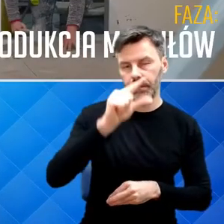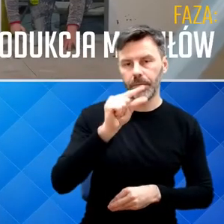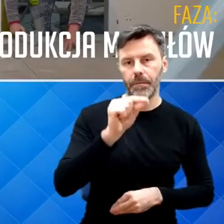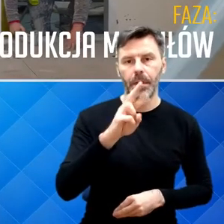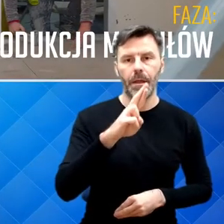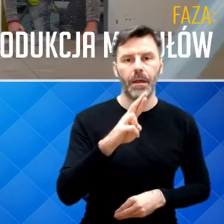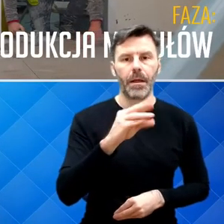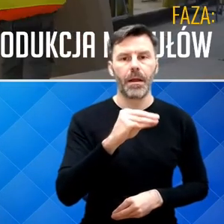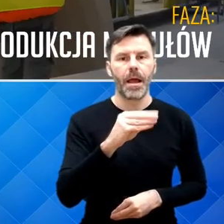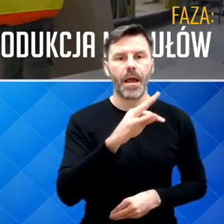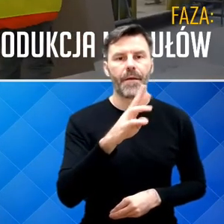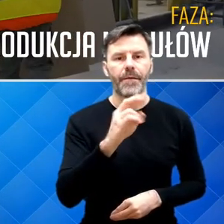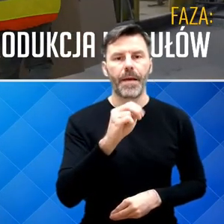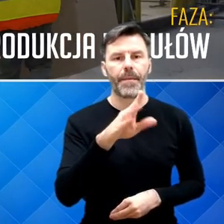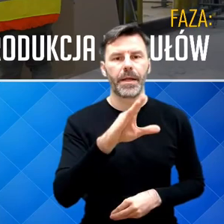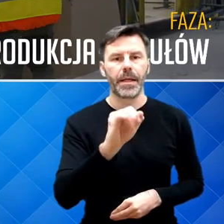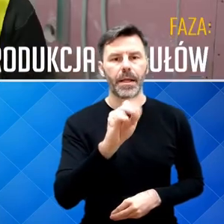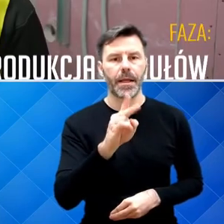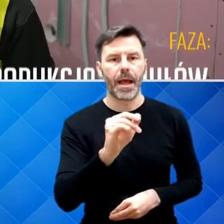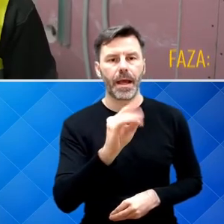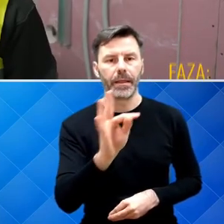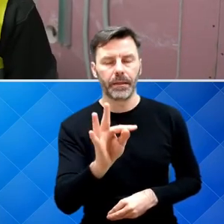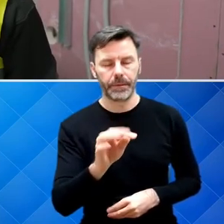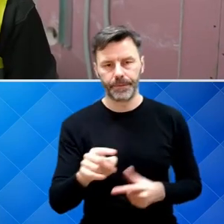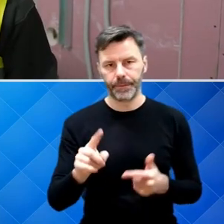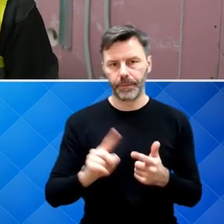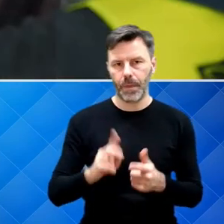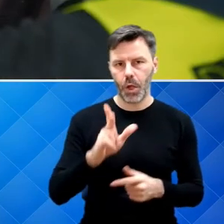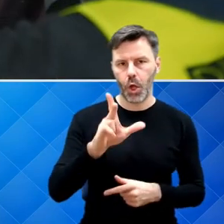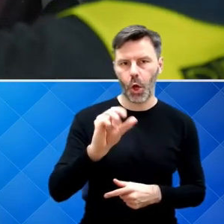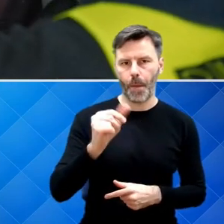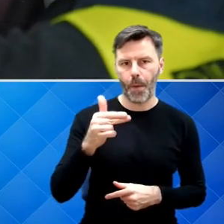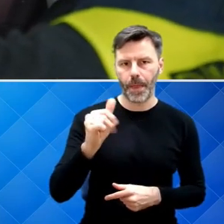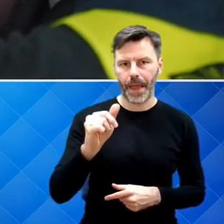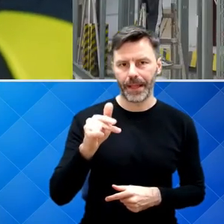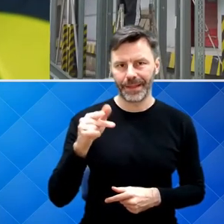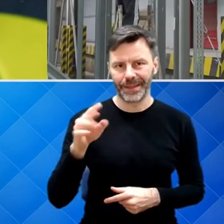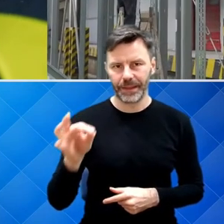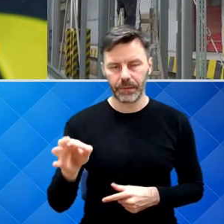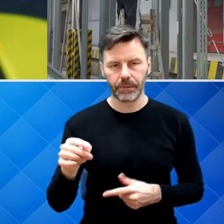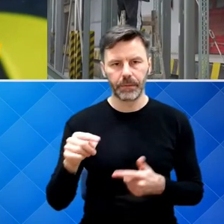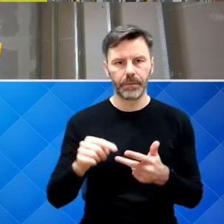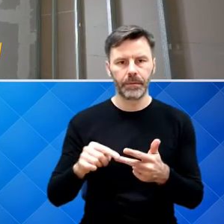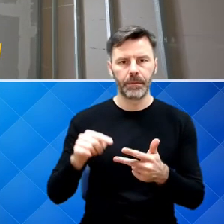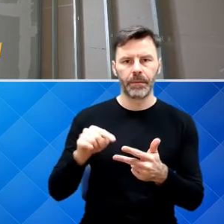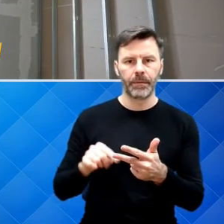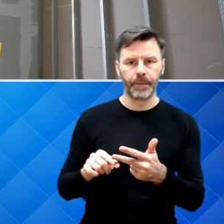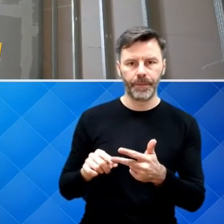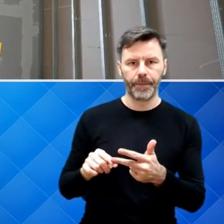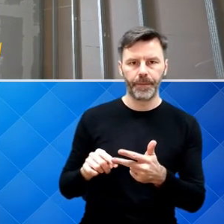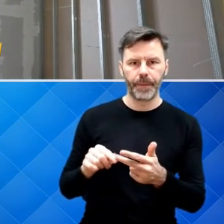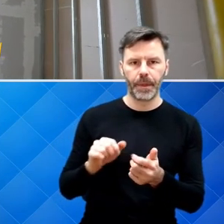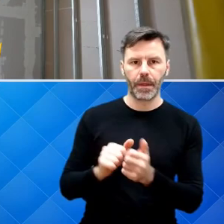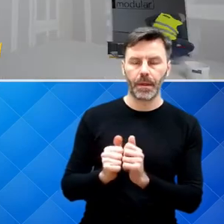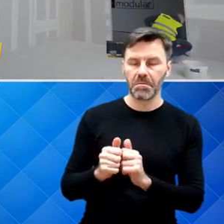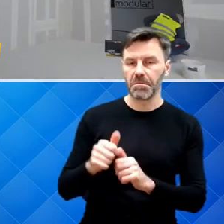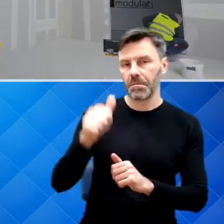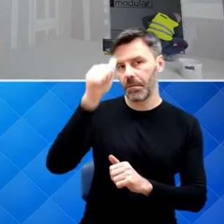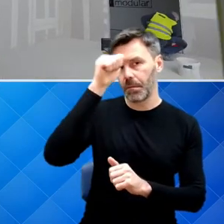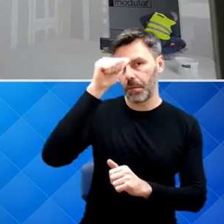do czynienia z prefabrykacją komponentową, małą elementową, mamy do czynienia z prefabrykacją płaszczyznową, czyli mamy do czynienia